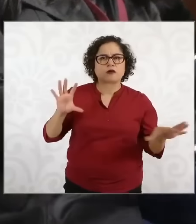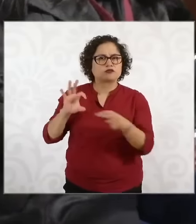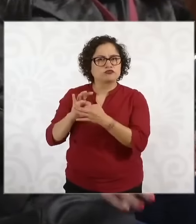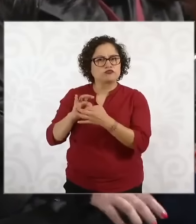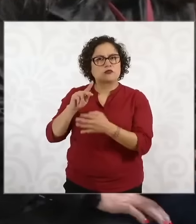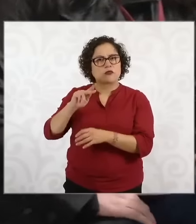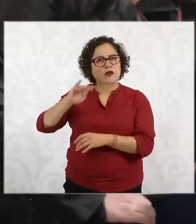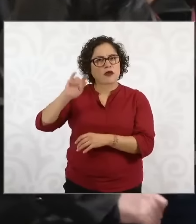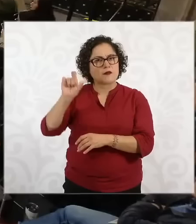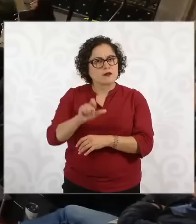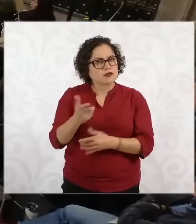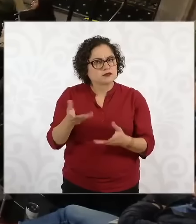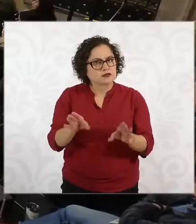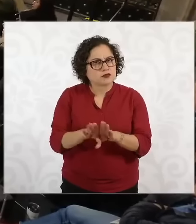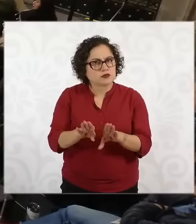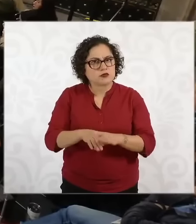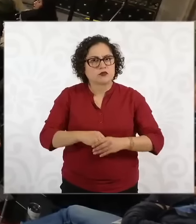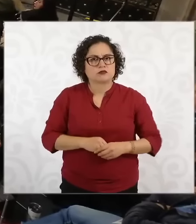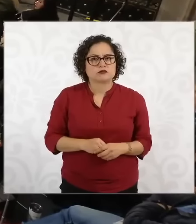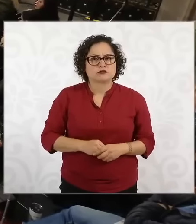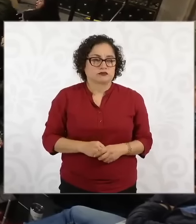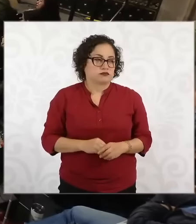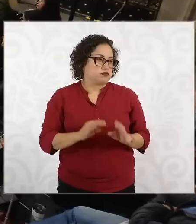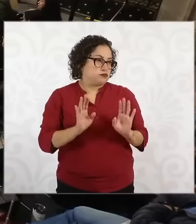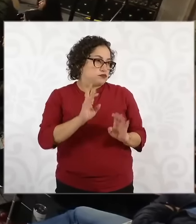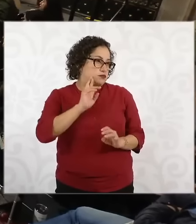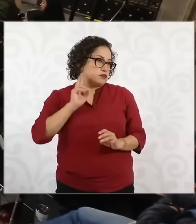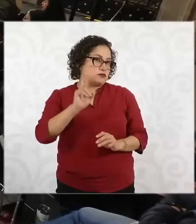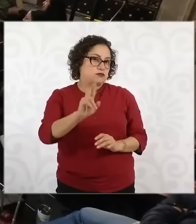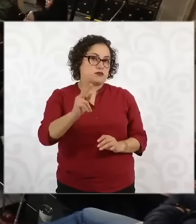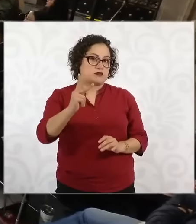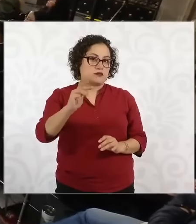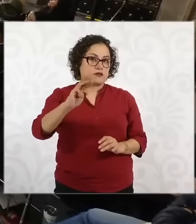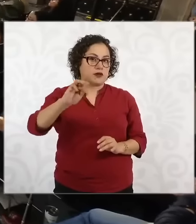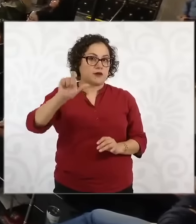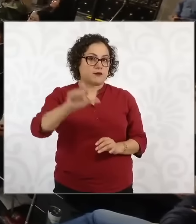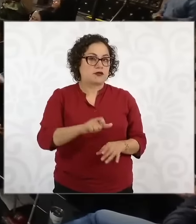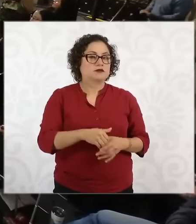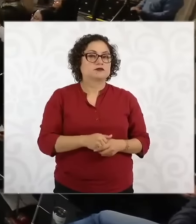eh que conteste Pemex, que puede contestar Pemex. Sería todo. Muchas gracias. Gracias.